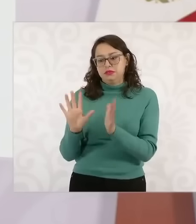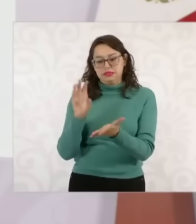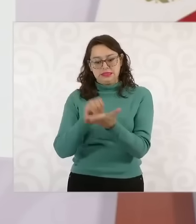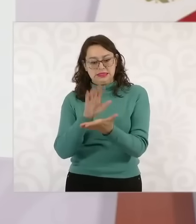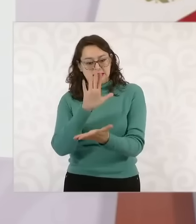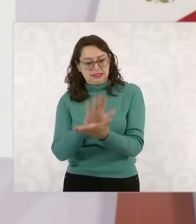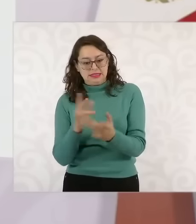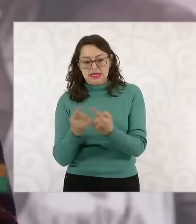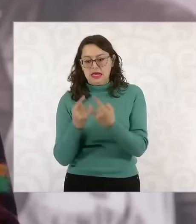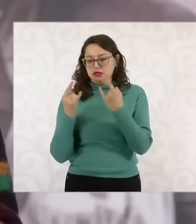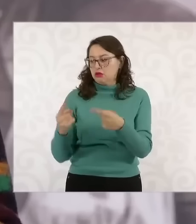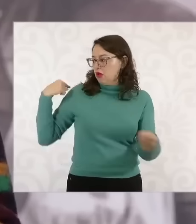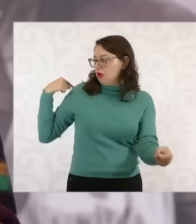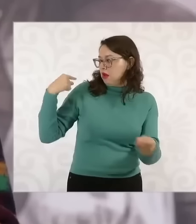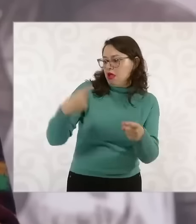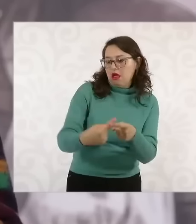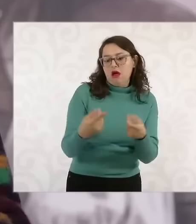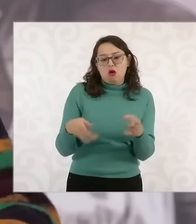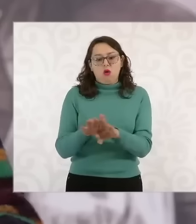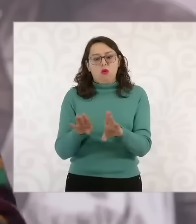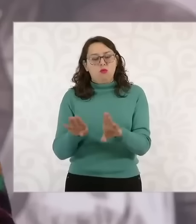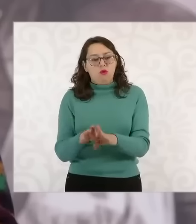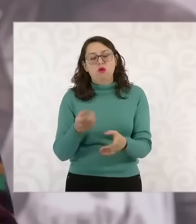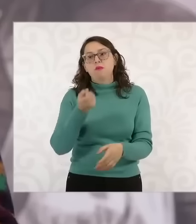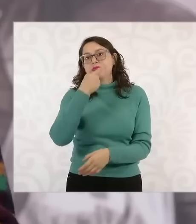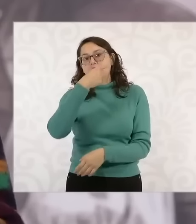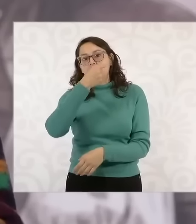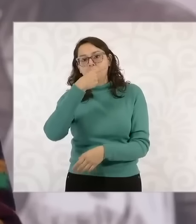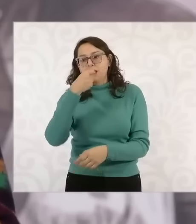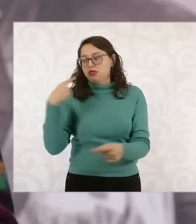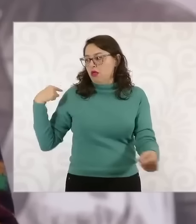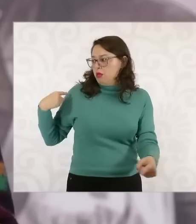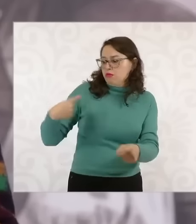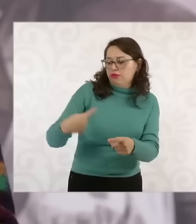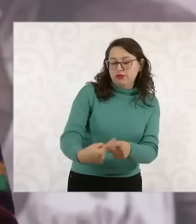su historial de estudios y su historial de recetas de medicamentos. La credencial es una manera de